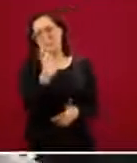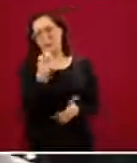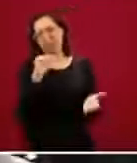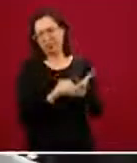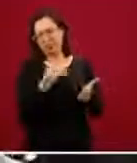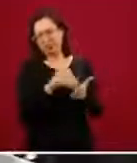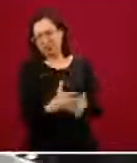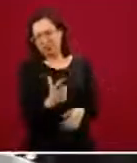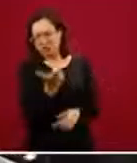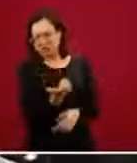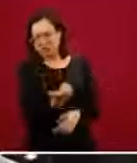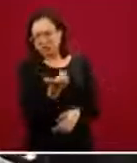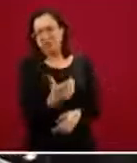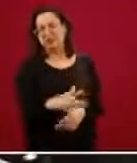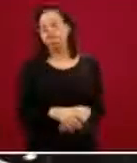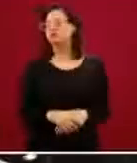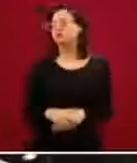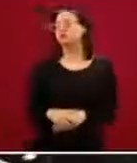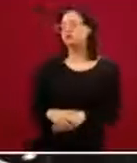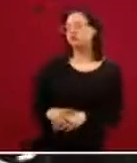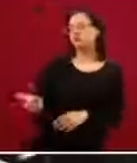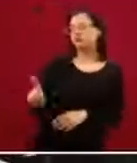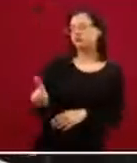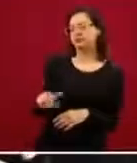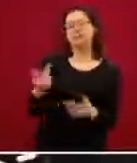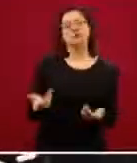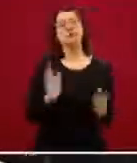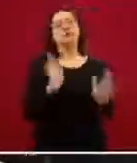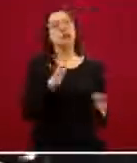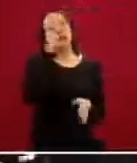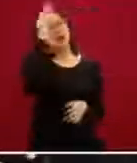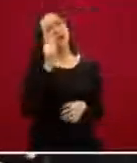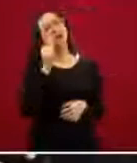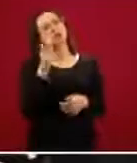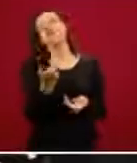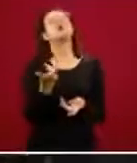No, son 60 mil millones. Dice que ya se están haciendo convenios. ¿De cuánto estaría ahorita hablándose